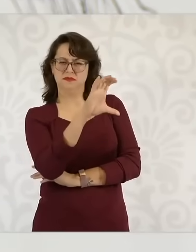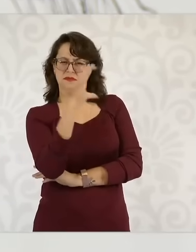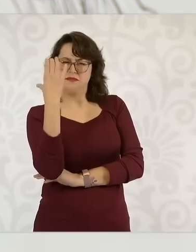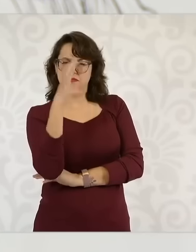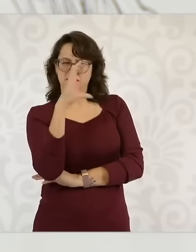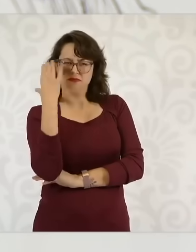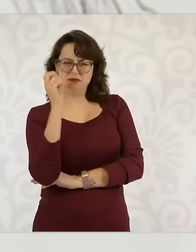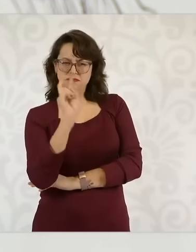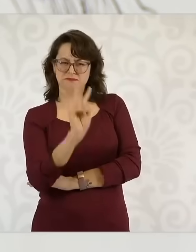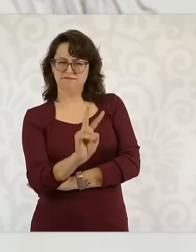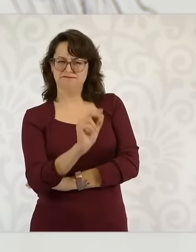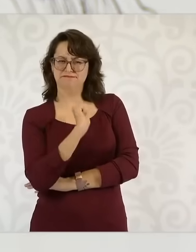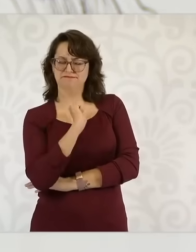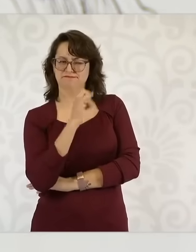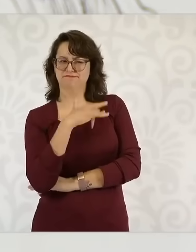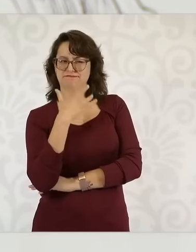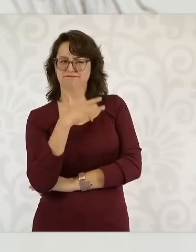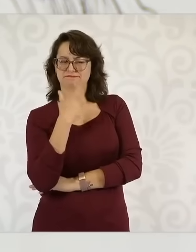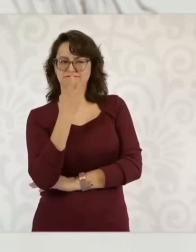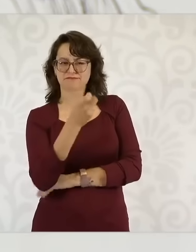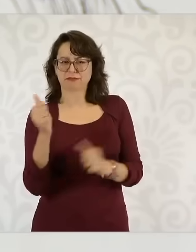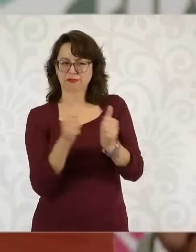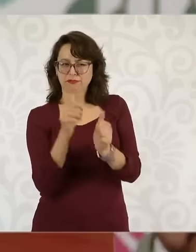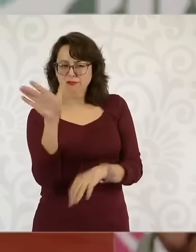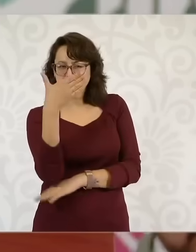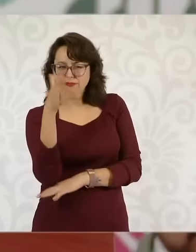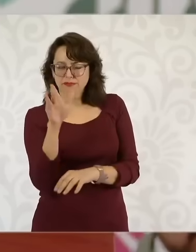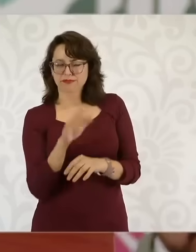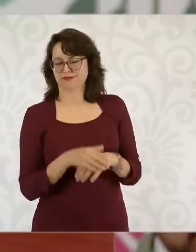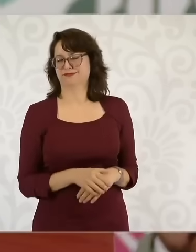es muy probable que haya sido una provocación